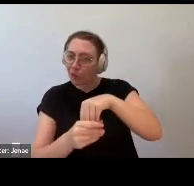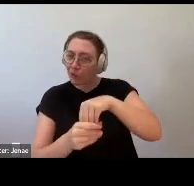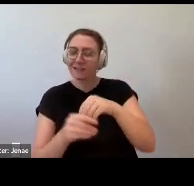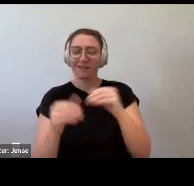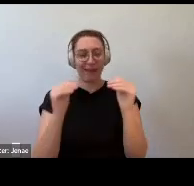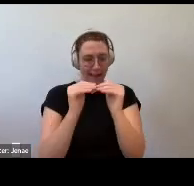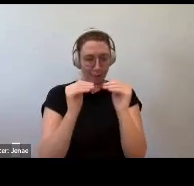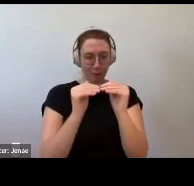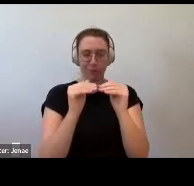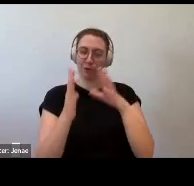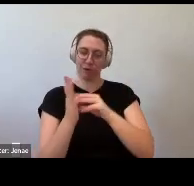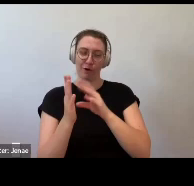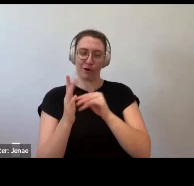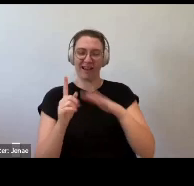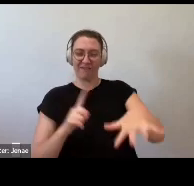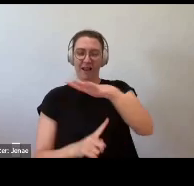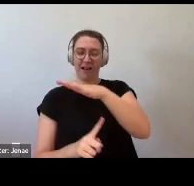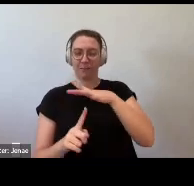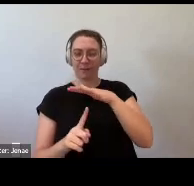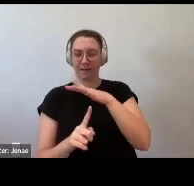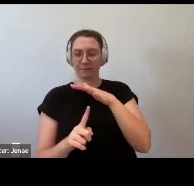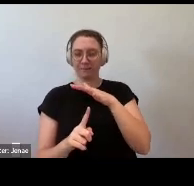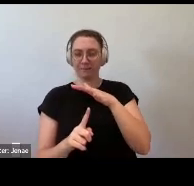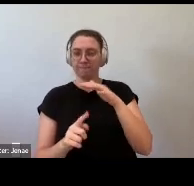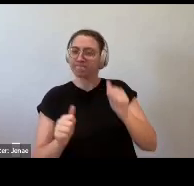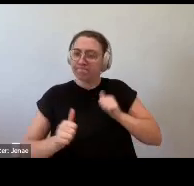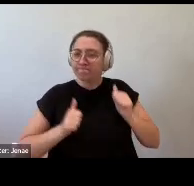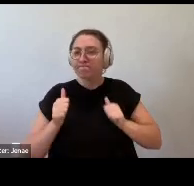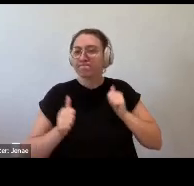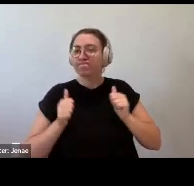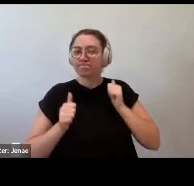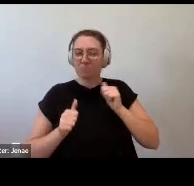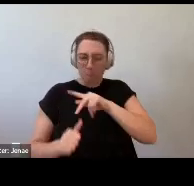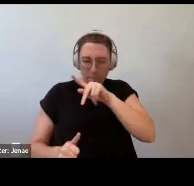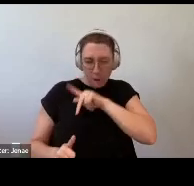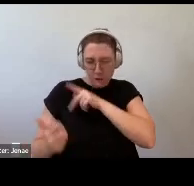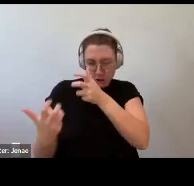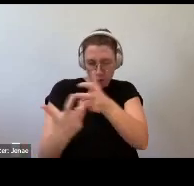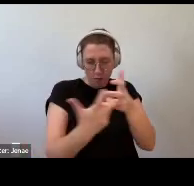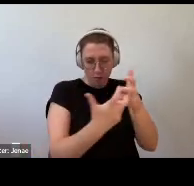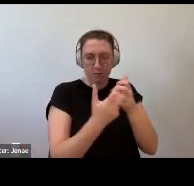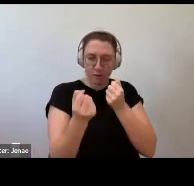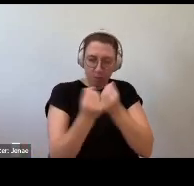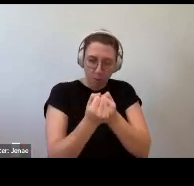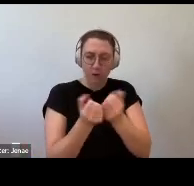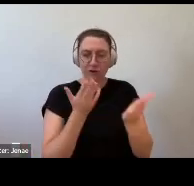entorno de aprendizaje inclusivo y equitativo, impulsado por apoyos y servicios innovadores y personalizados que brinden